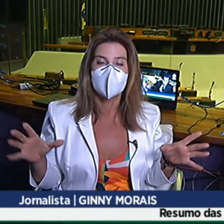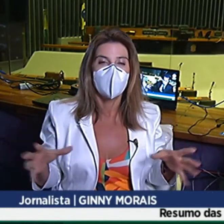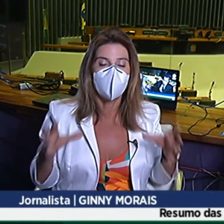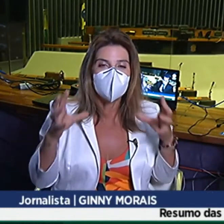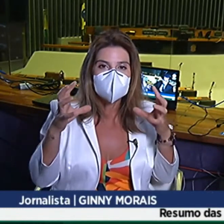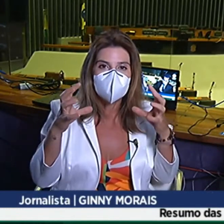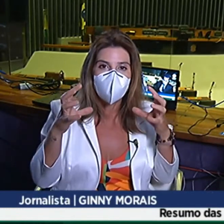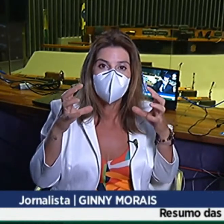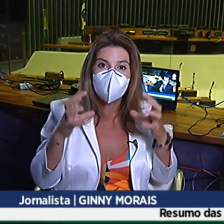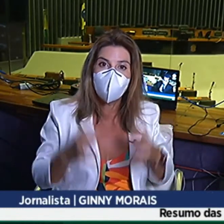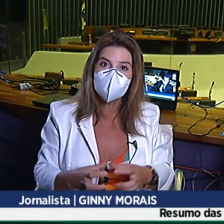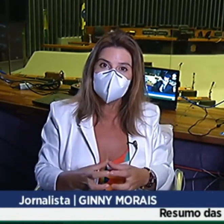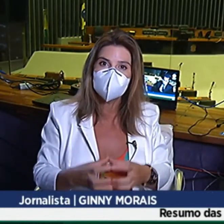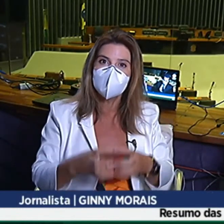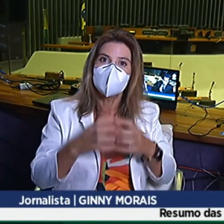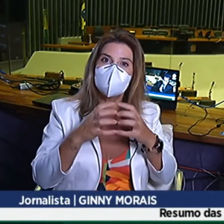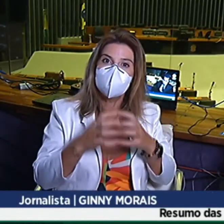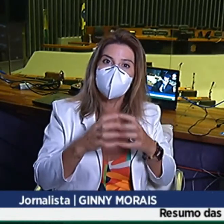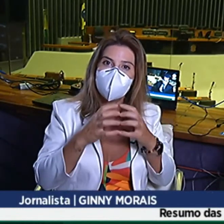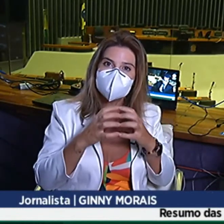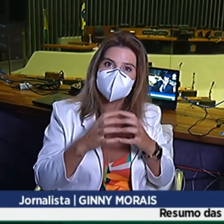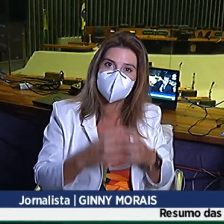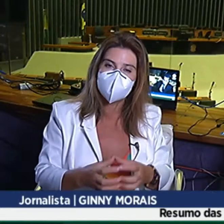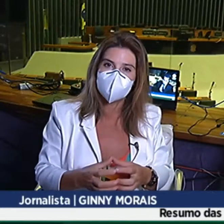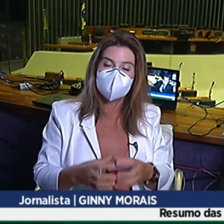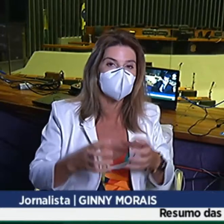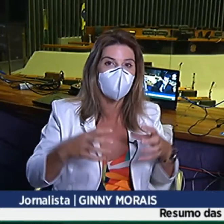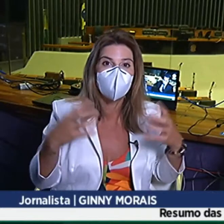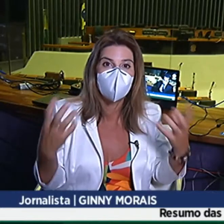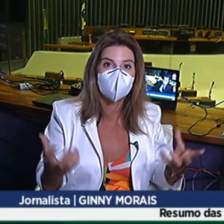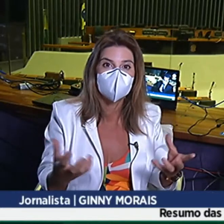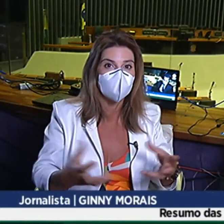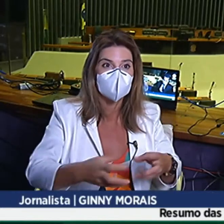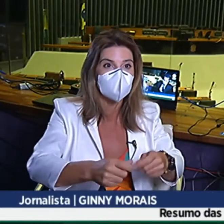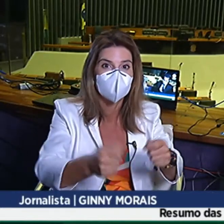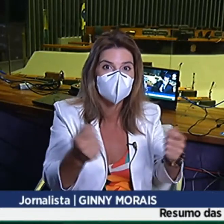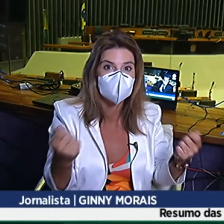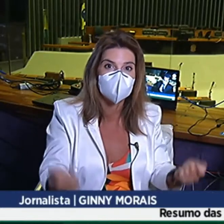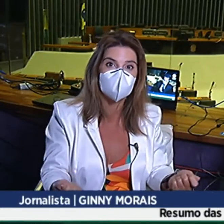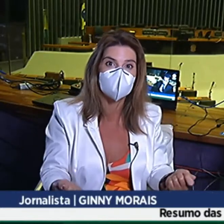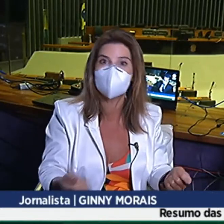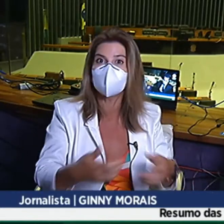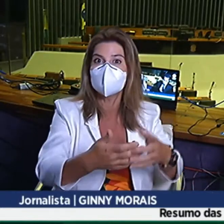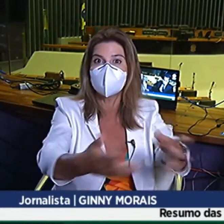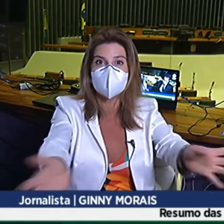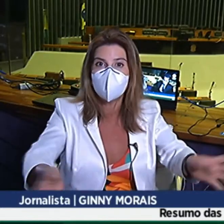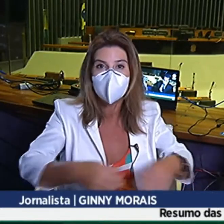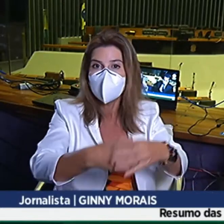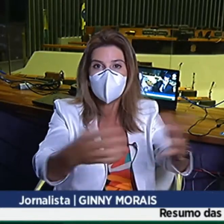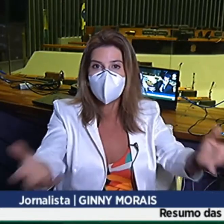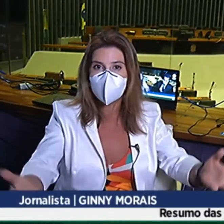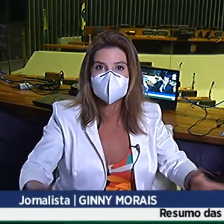PRINCIPAL FONTE DE RECEITA. A PRINCIPAL FONTE DE ONDE OS PREFEITOS TIRAM DINHEIRO INCLUSIVE ATÉ PRA PAGARA SALÁRIO, PRA PAGAR MERENDA,